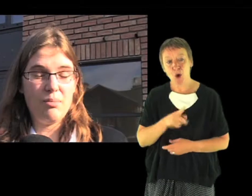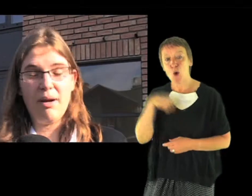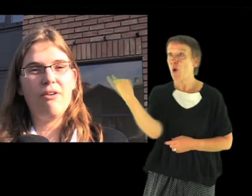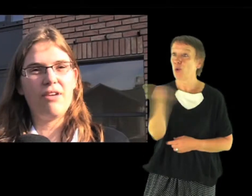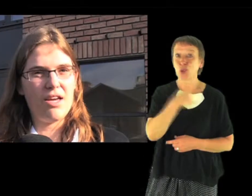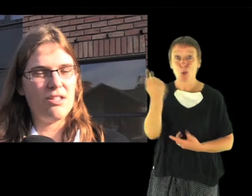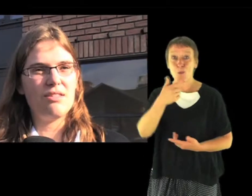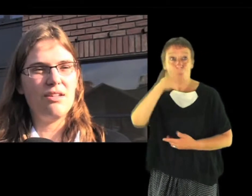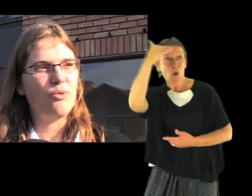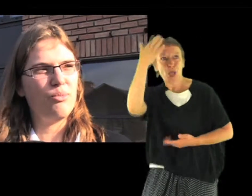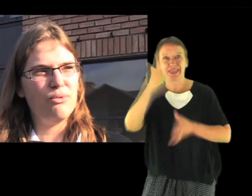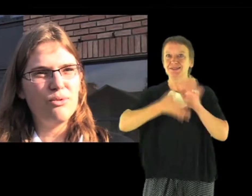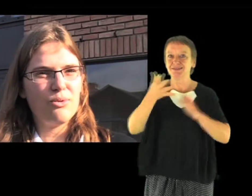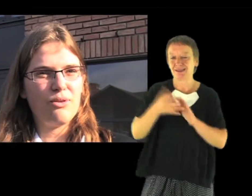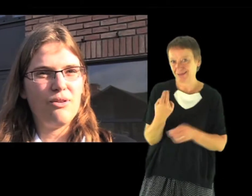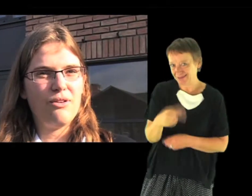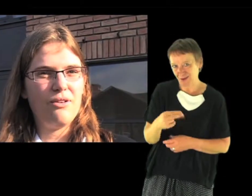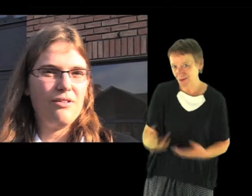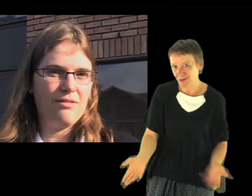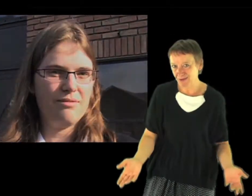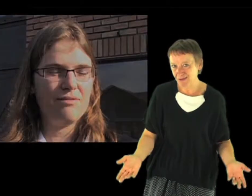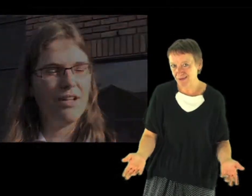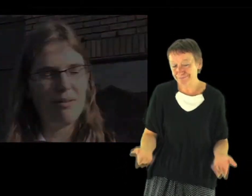Parce que tout le monde ne connait pas le langage des signes.